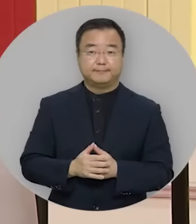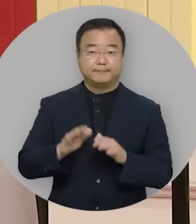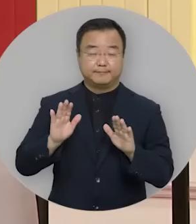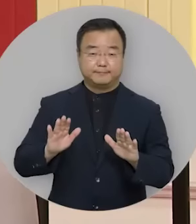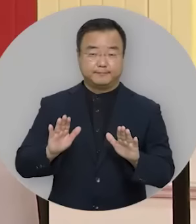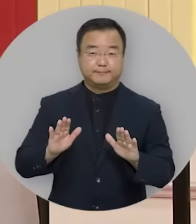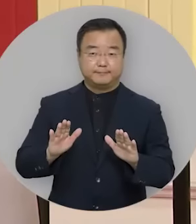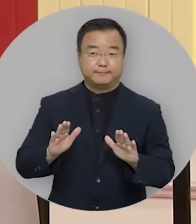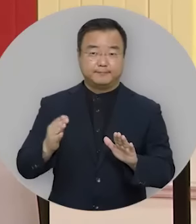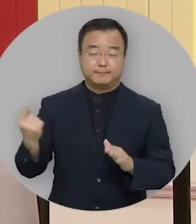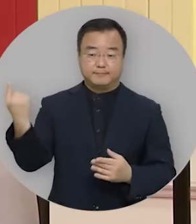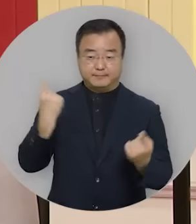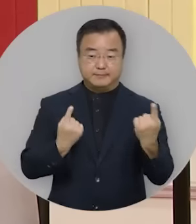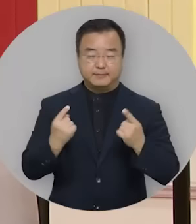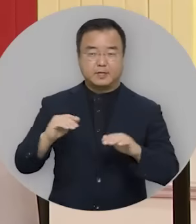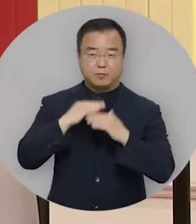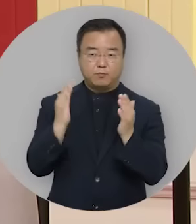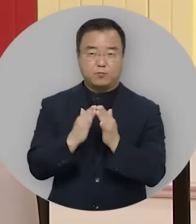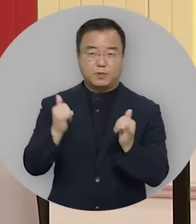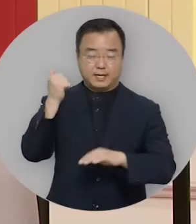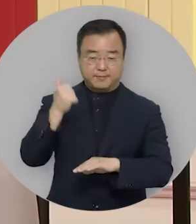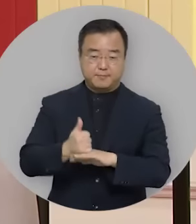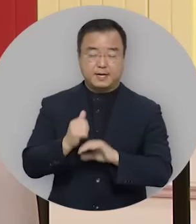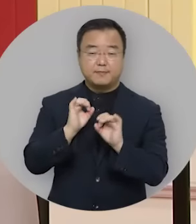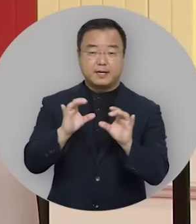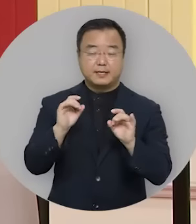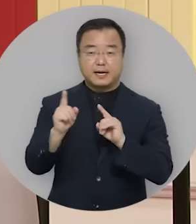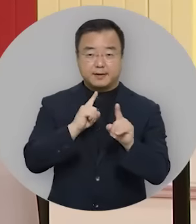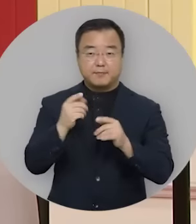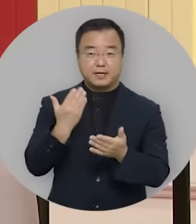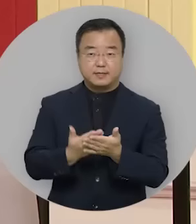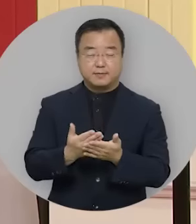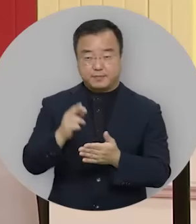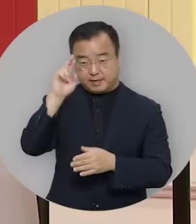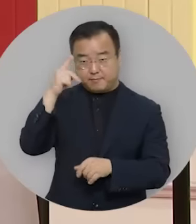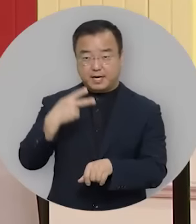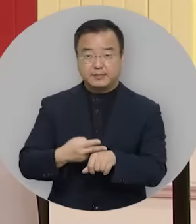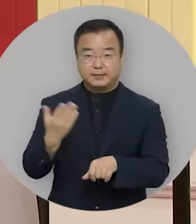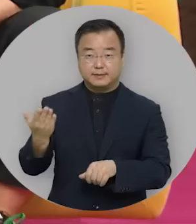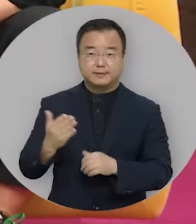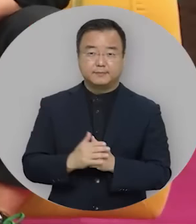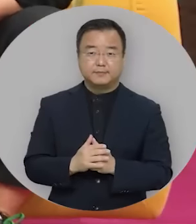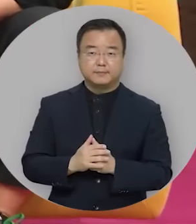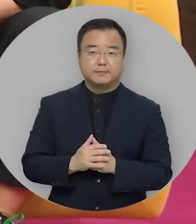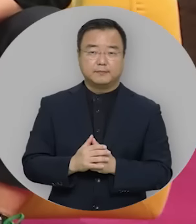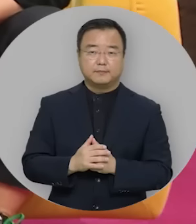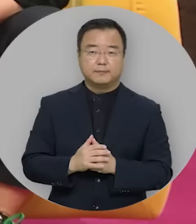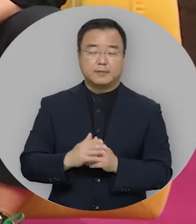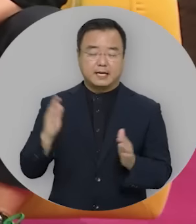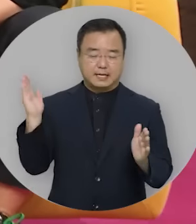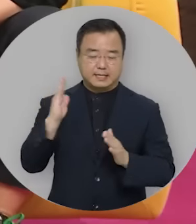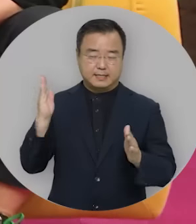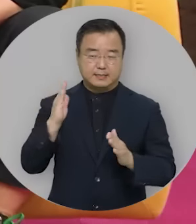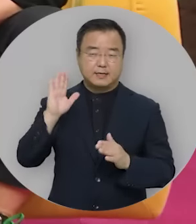그러면 오늘 와주신 모든 분 끝으로 한 말씀씩 부탁을 드릴게요. 먼저 박기준 선생님, 말씀해 주세요. 우리 학생들의 미래를